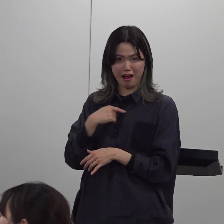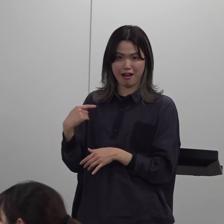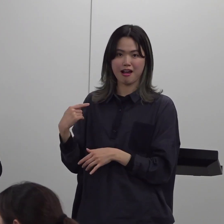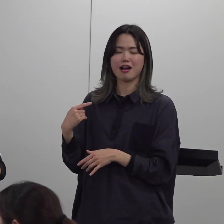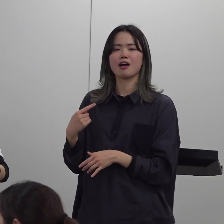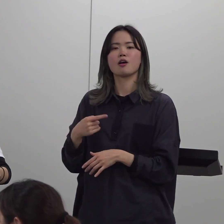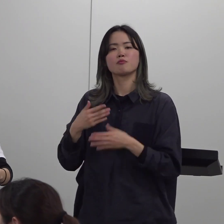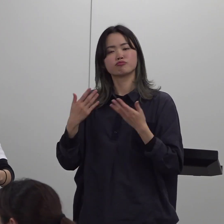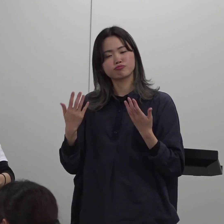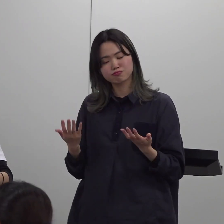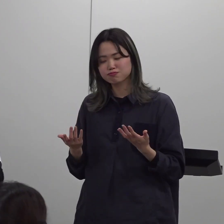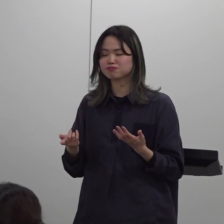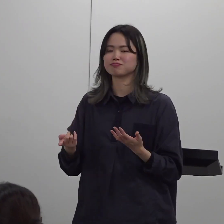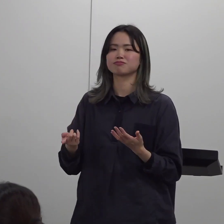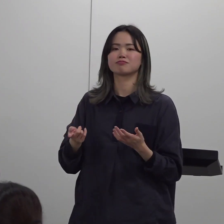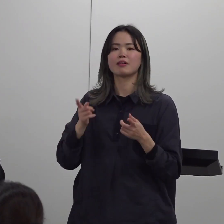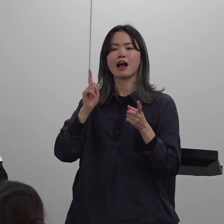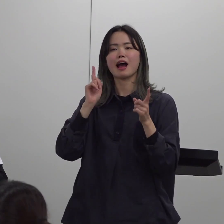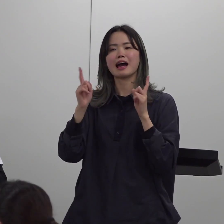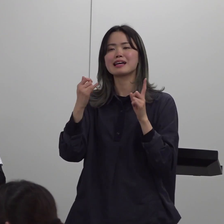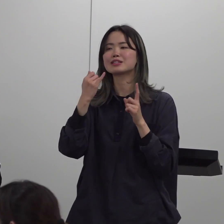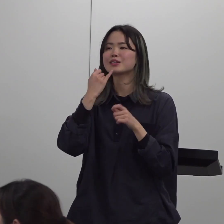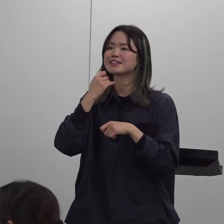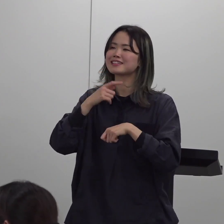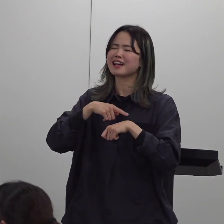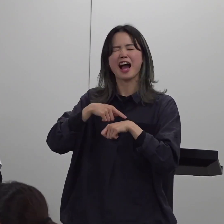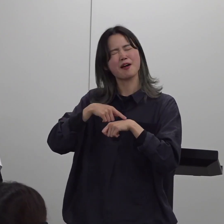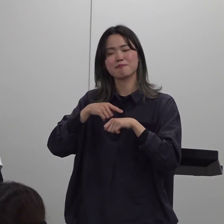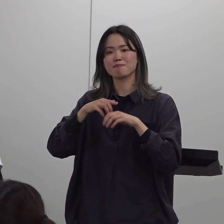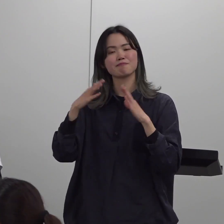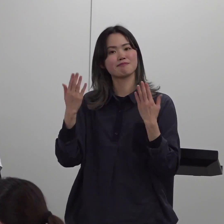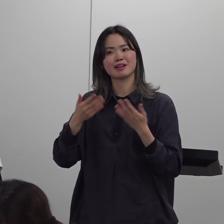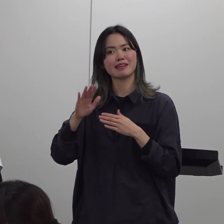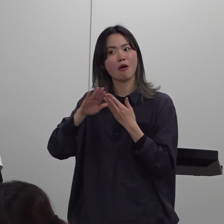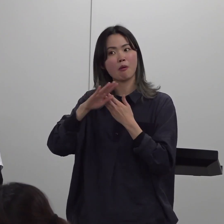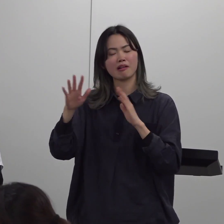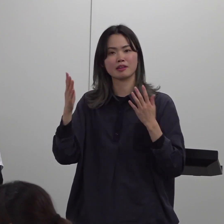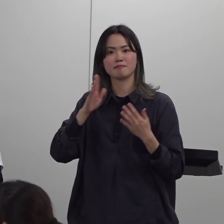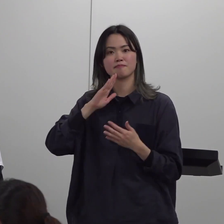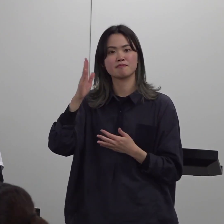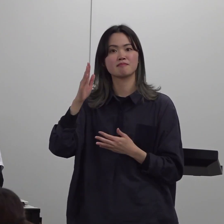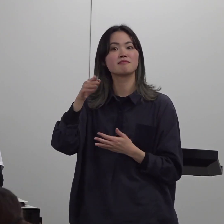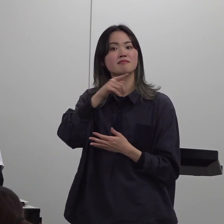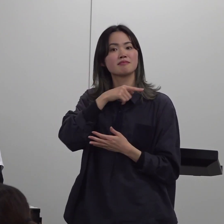遊んでいい時間ですよってなかなかないんですけど遊んでいい時間ですよみたいなことがあったら